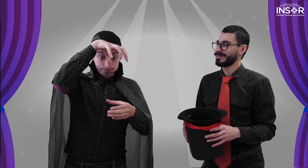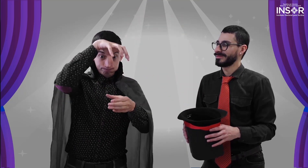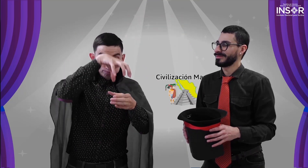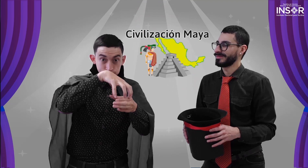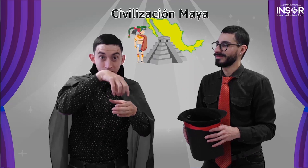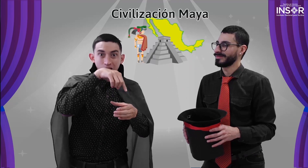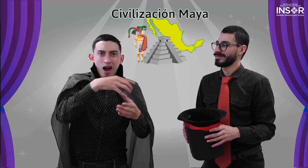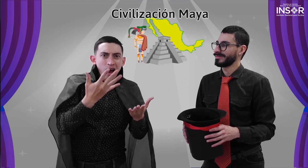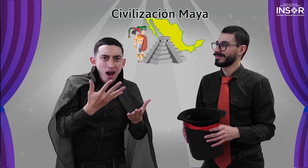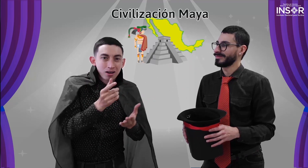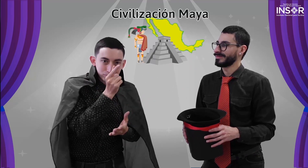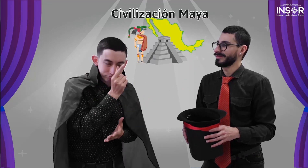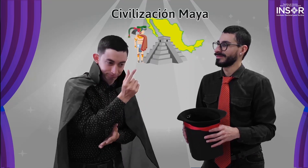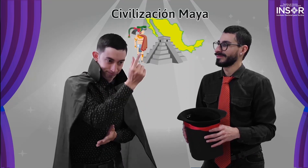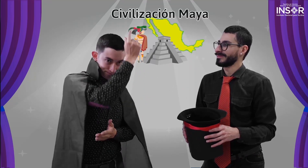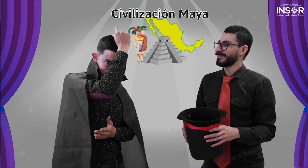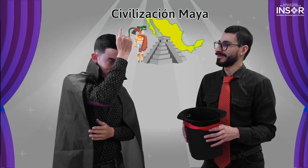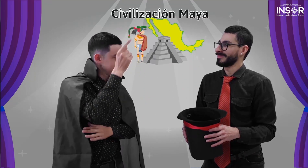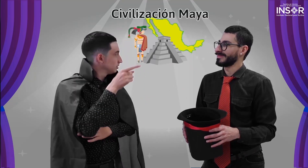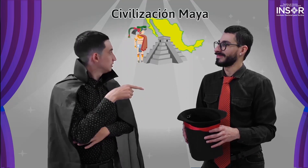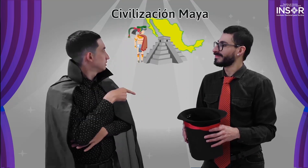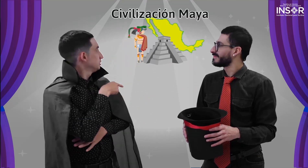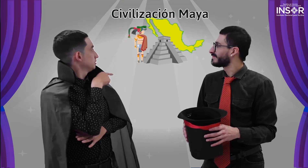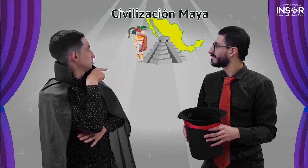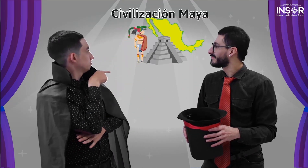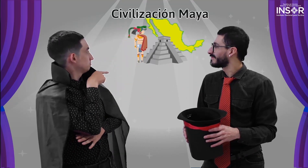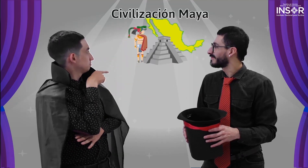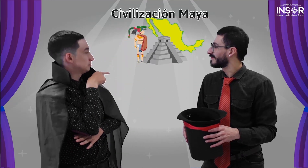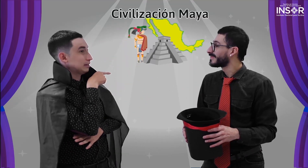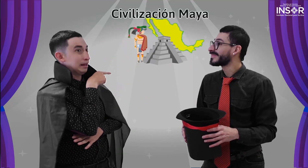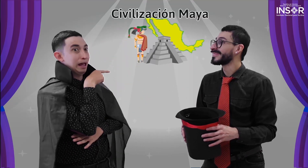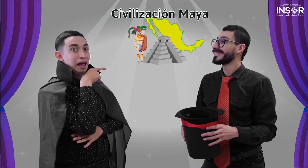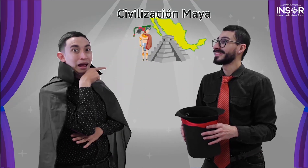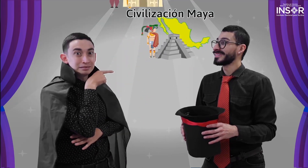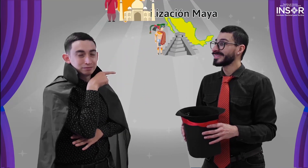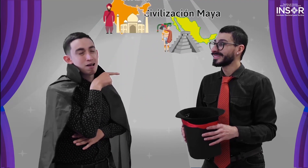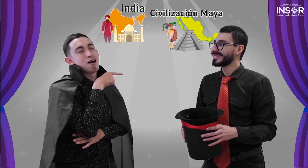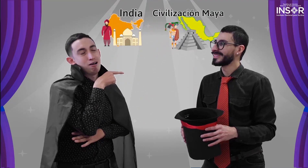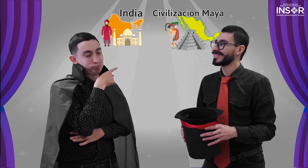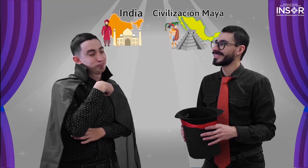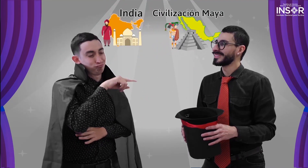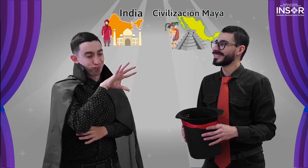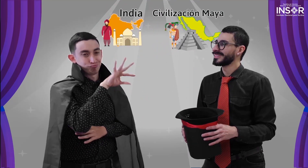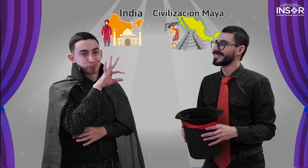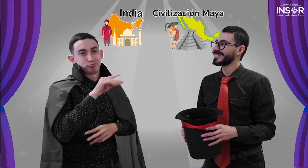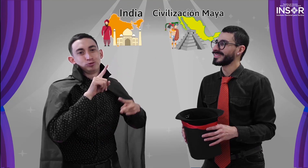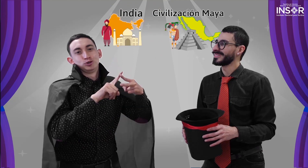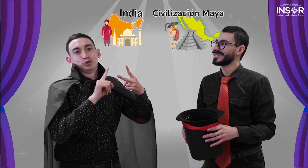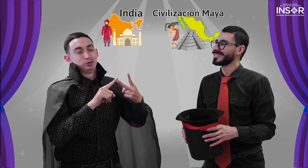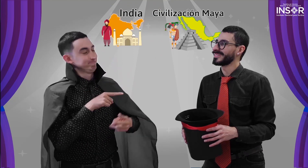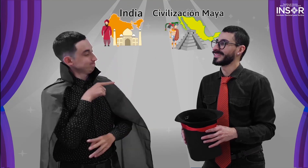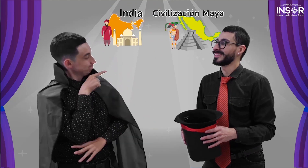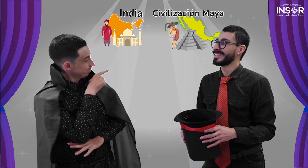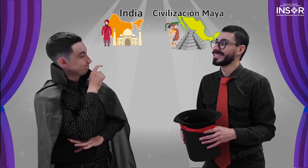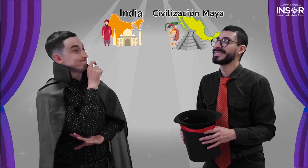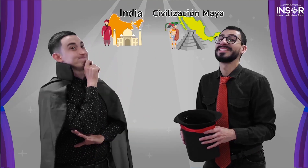Y también la civilización Maya. Hoy solo vamos a hablar de estos dos.